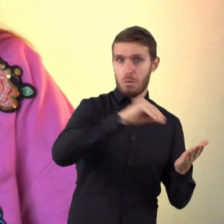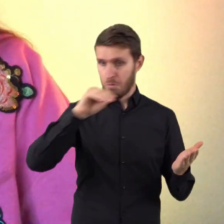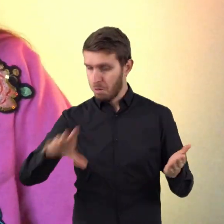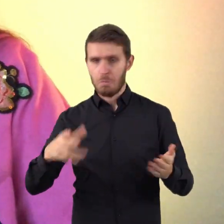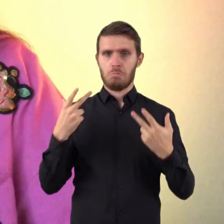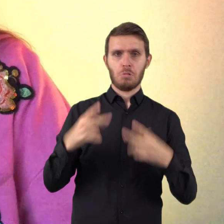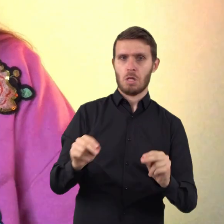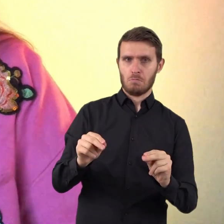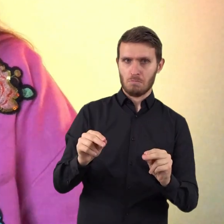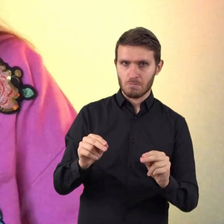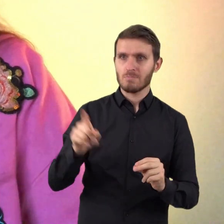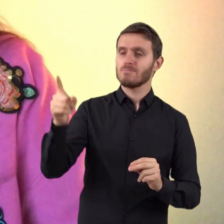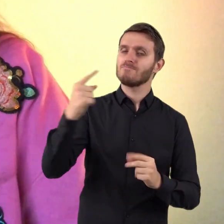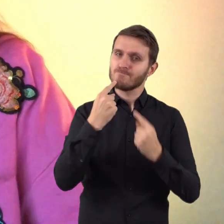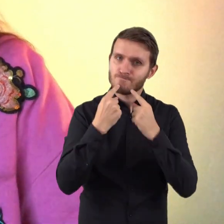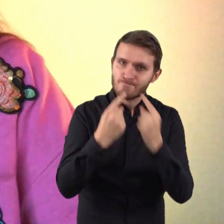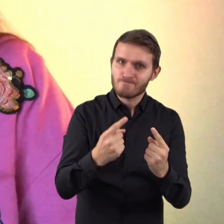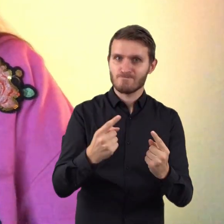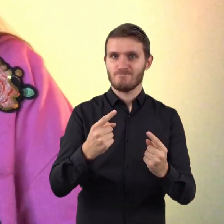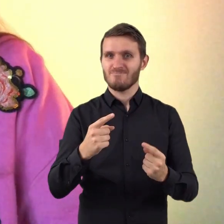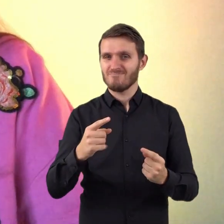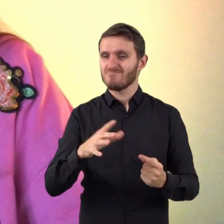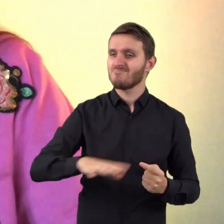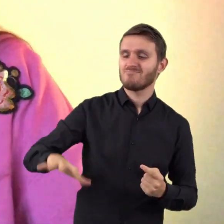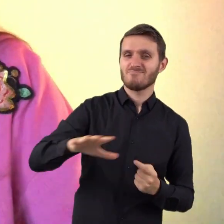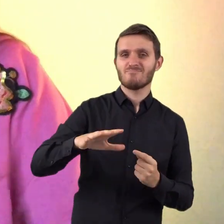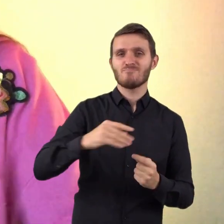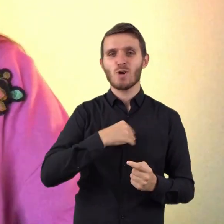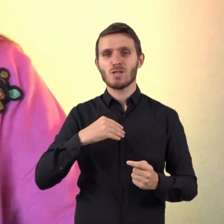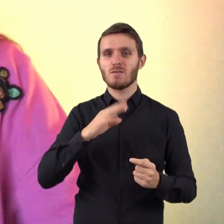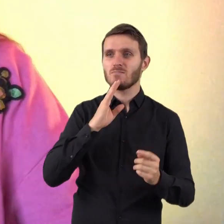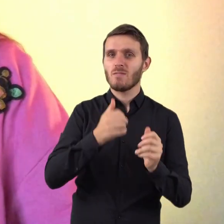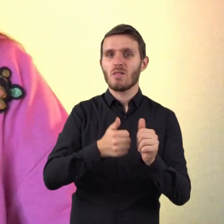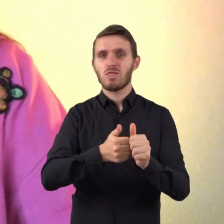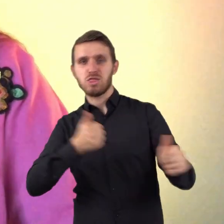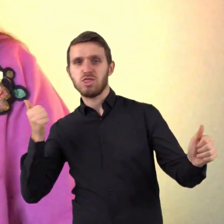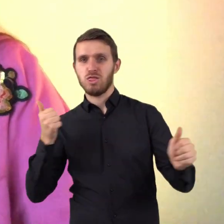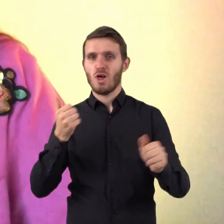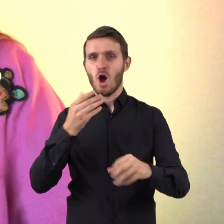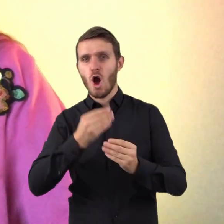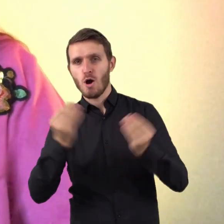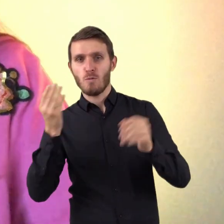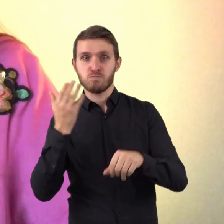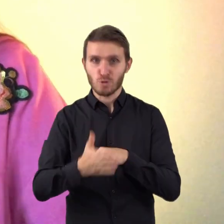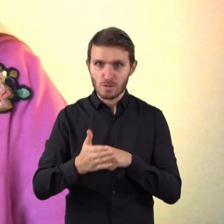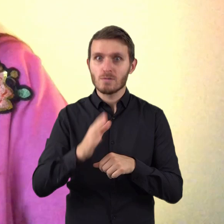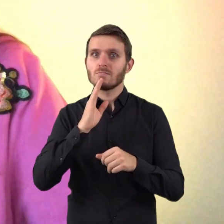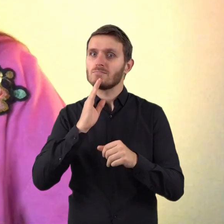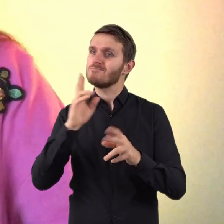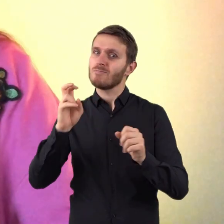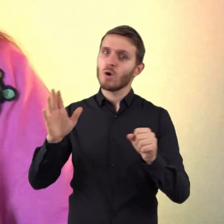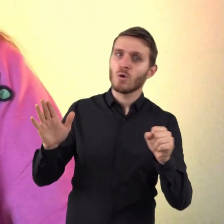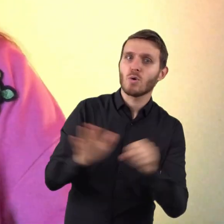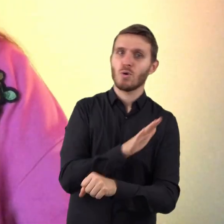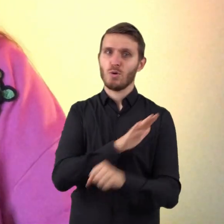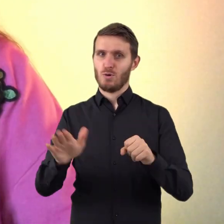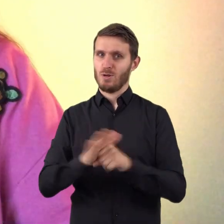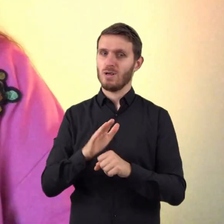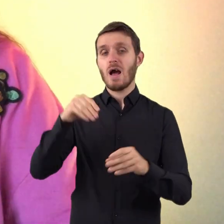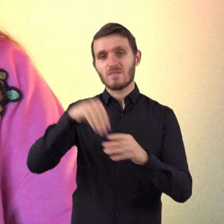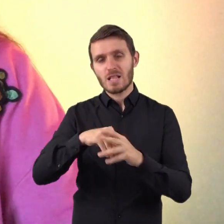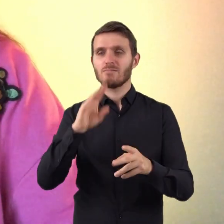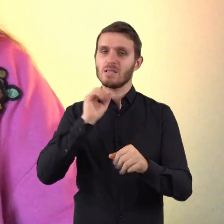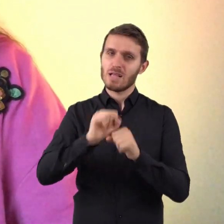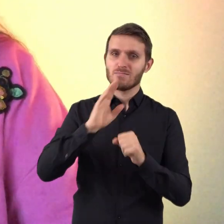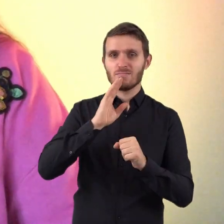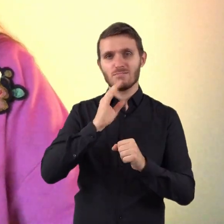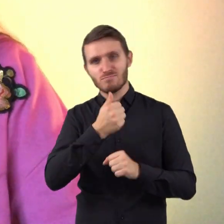Raczej podkreśla on, że ta prowincjonalność Polaków, te niedostatki, które są w jakiś zmyślny sposób nadrabiane